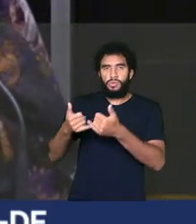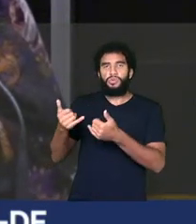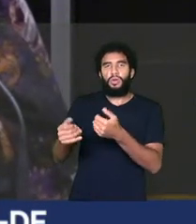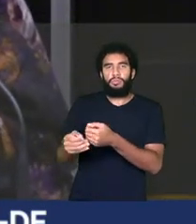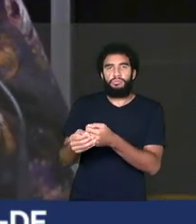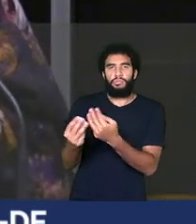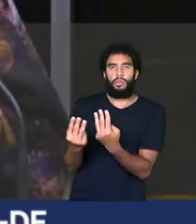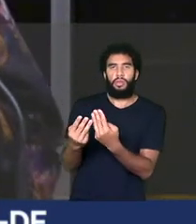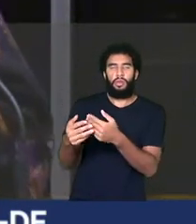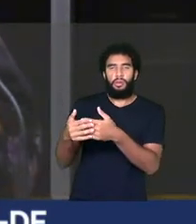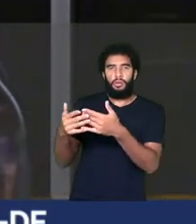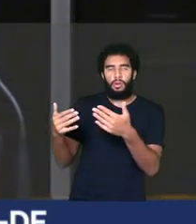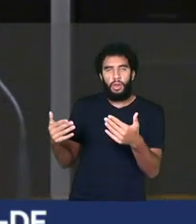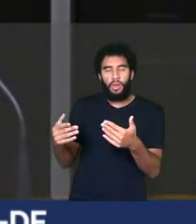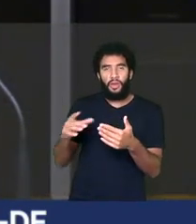QUE A LEGALIZAÇÃO DOS JOGOS